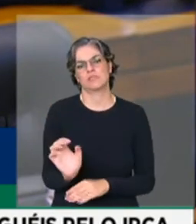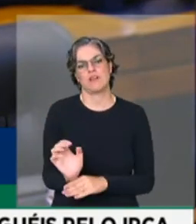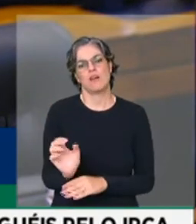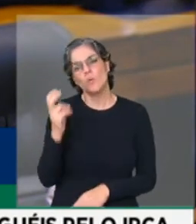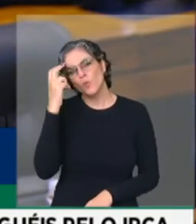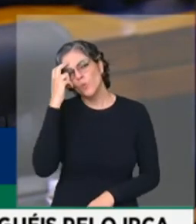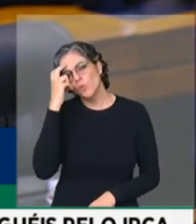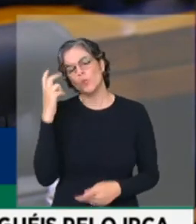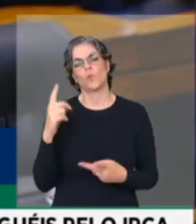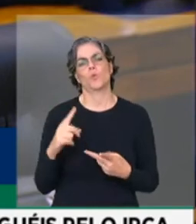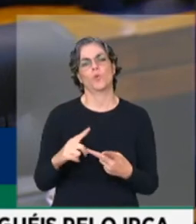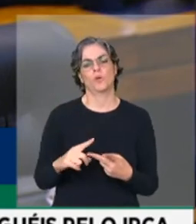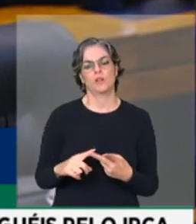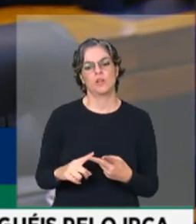CULTURAL COMO A NÍVEL DE...